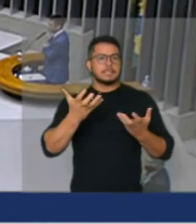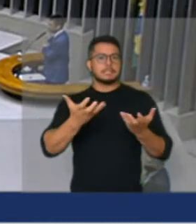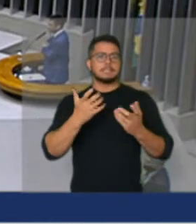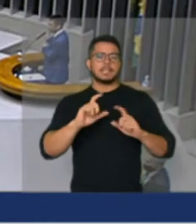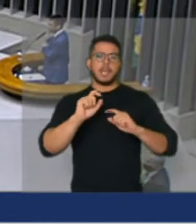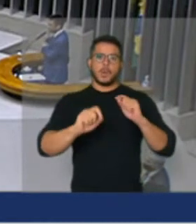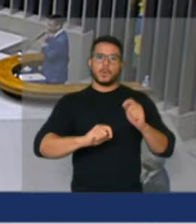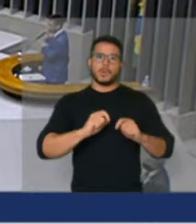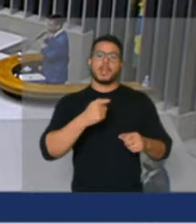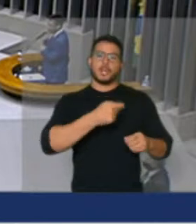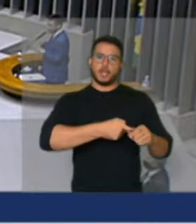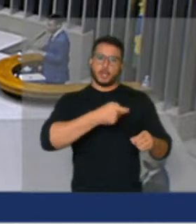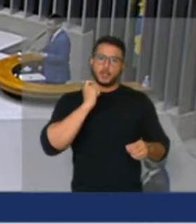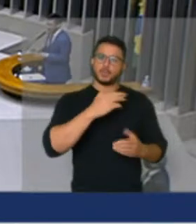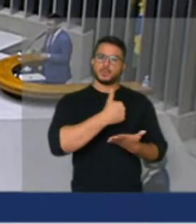ALÉM DA HIPOCRISIA DE ONTEM O SECRETÁRIO DA RECEITA FALAR